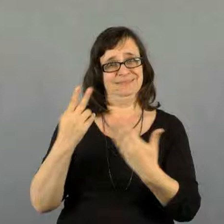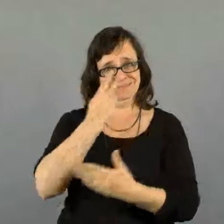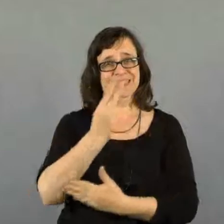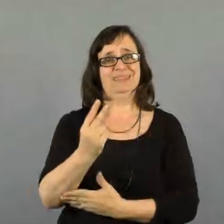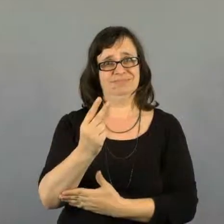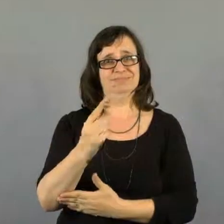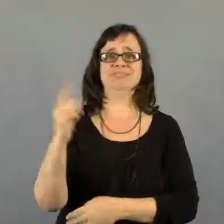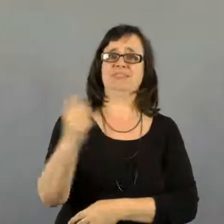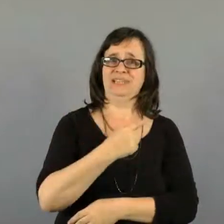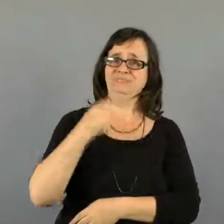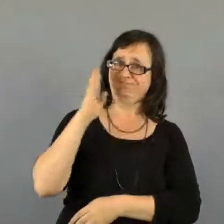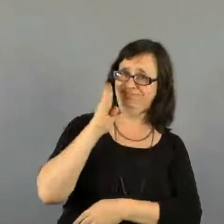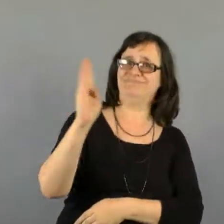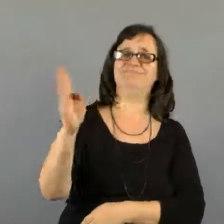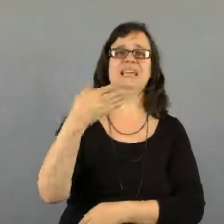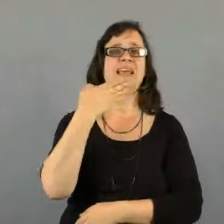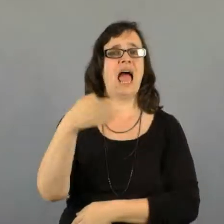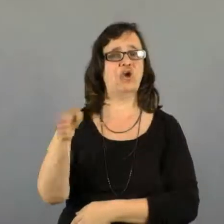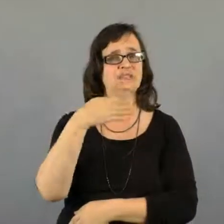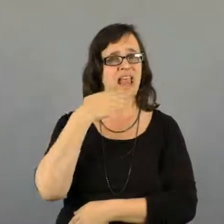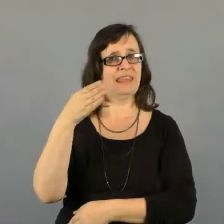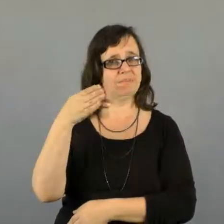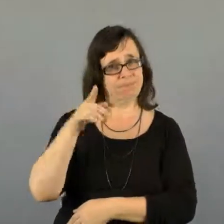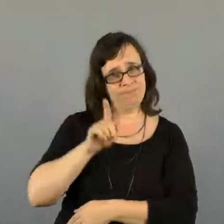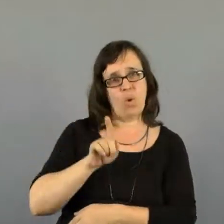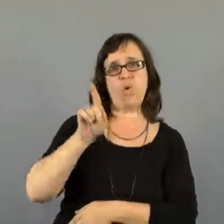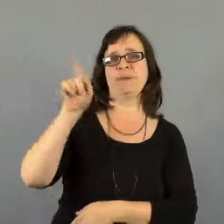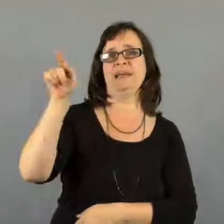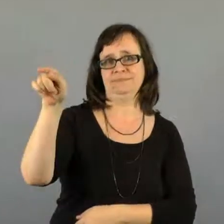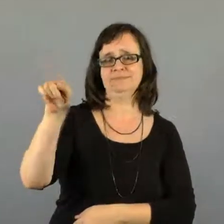Jetzt sehen wir es oben in Jerusalem